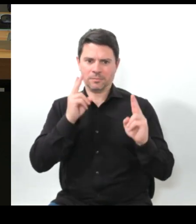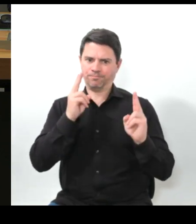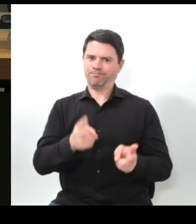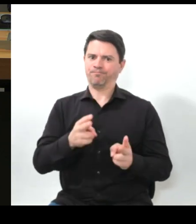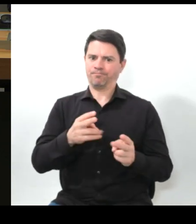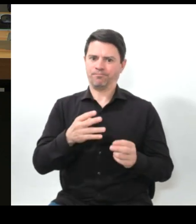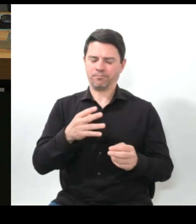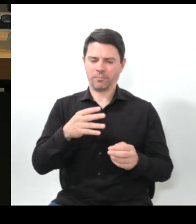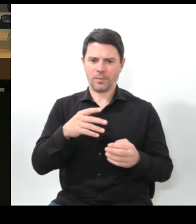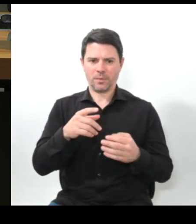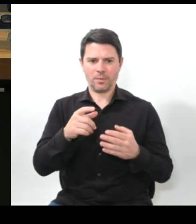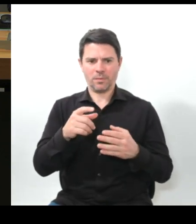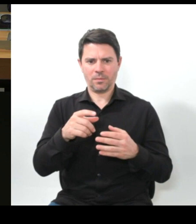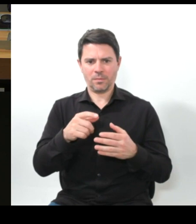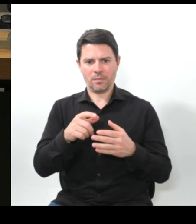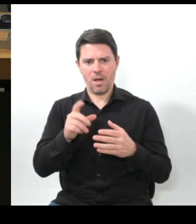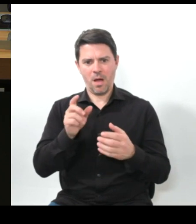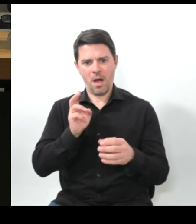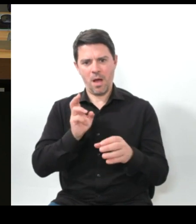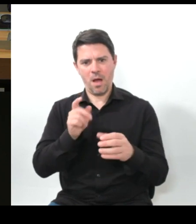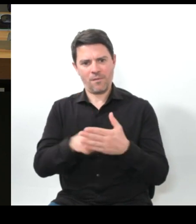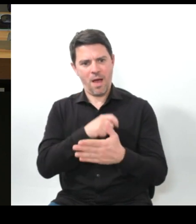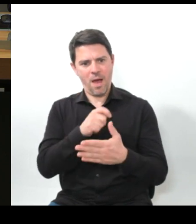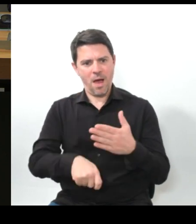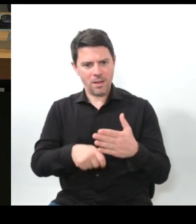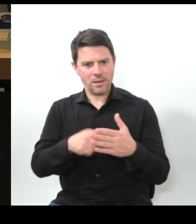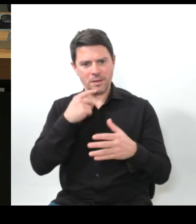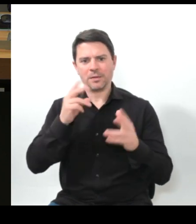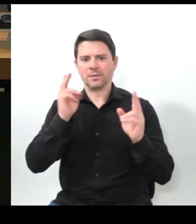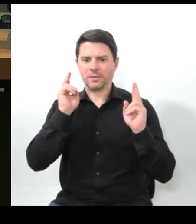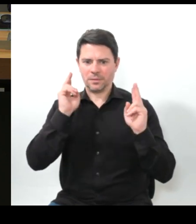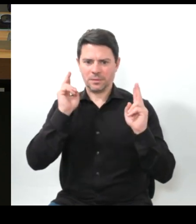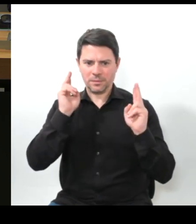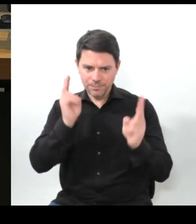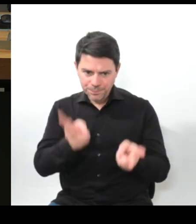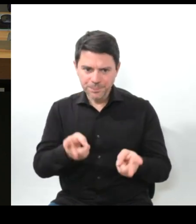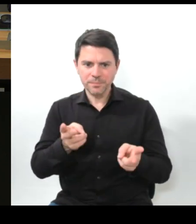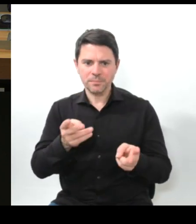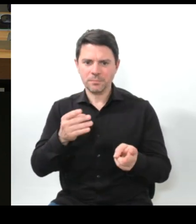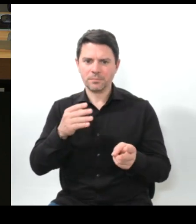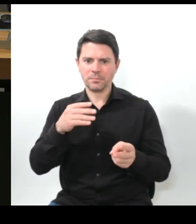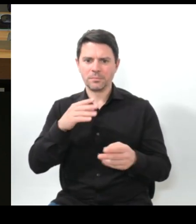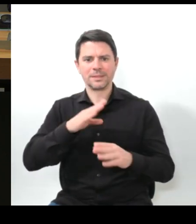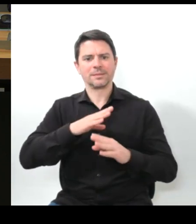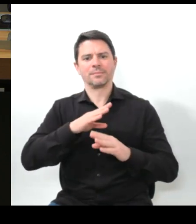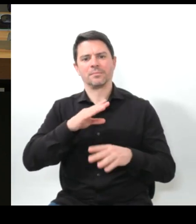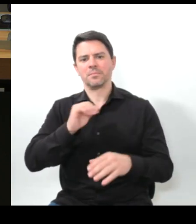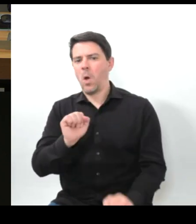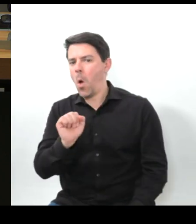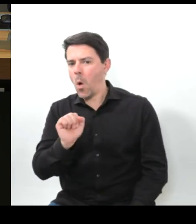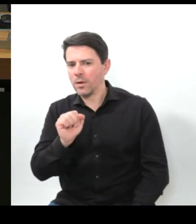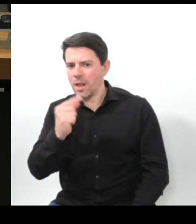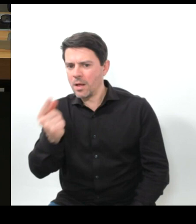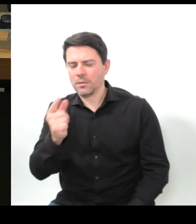dass die Wahl vollständig und nicht irgendwie im Rang teilweise Nachwahlen wiederholt wird? Was heißt es, wenn alle Berliner